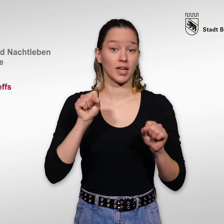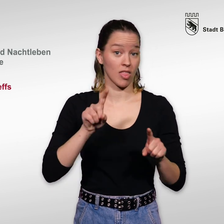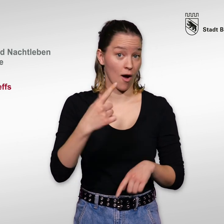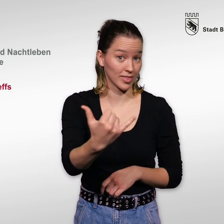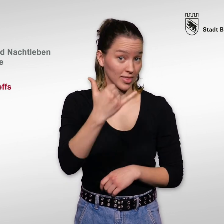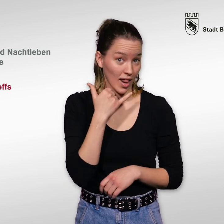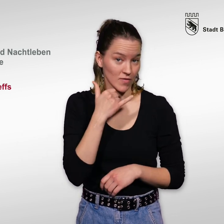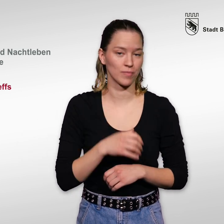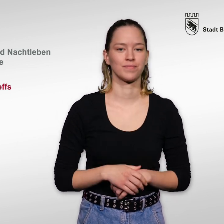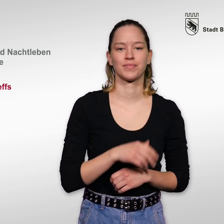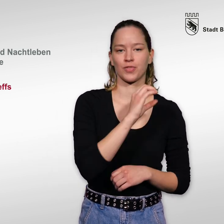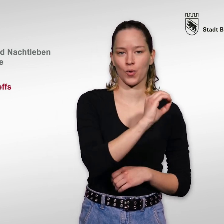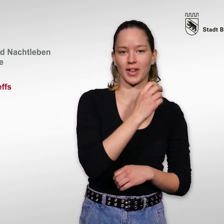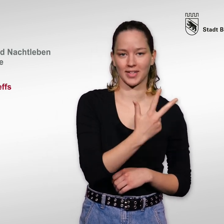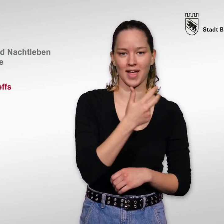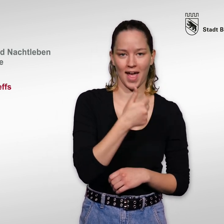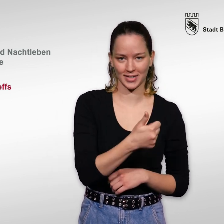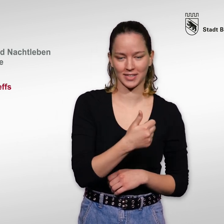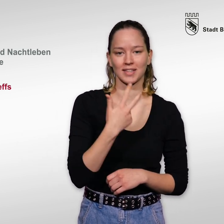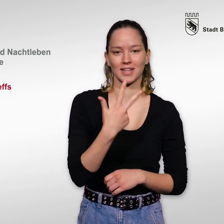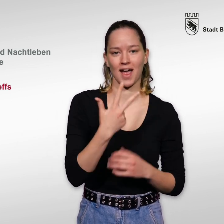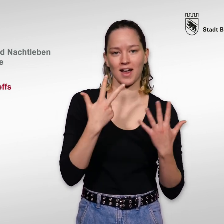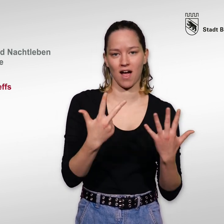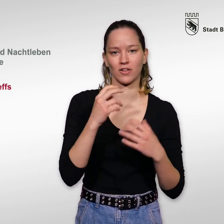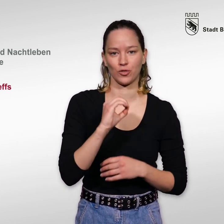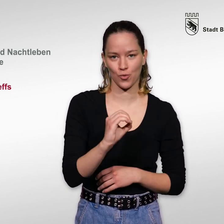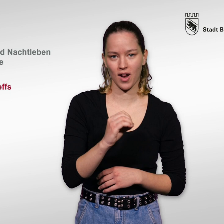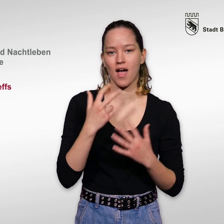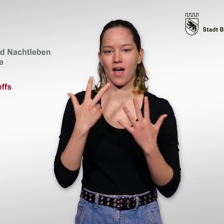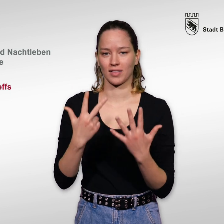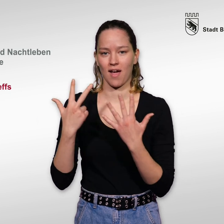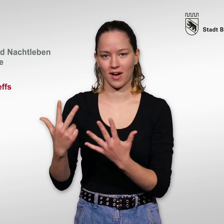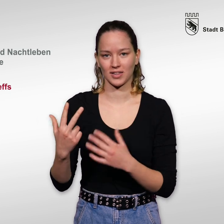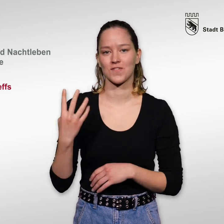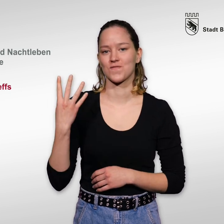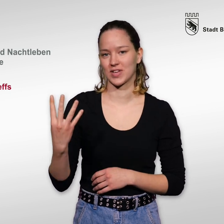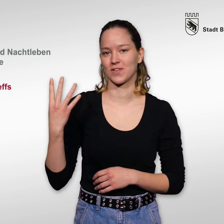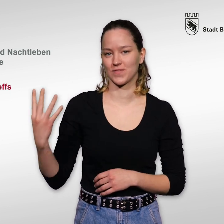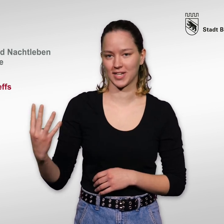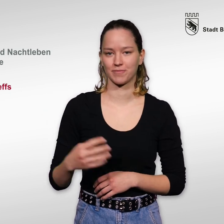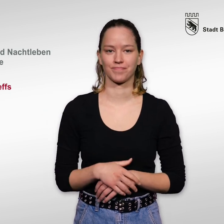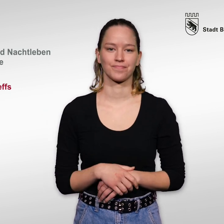Telefonisch erreichst du uns unter 031 380 88 44.